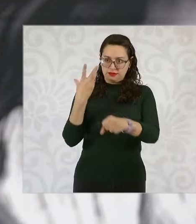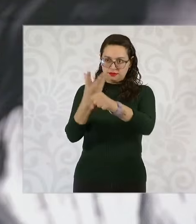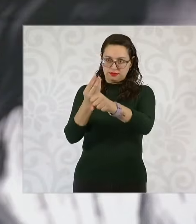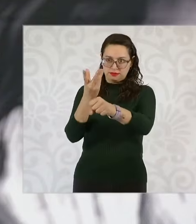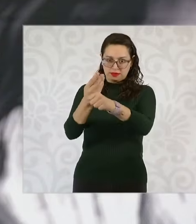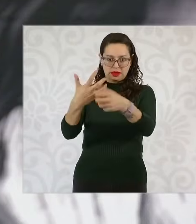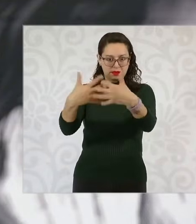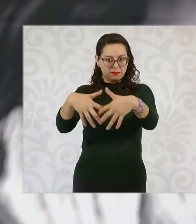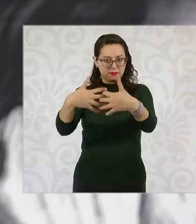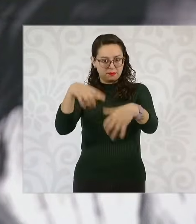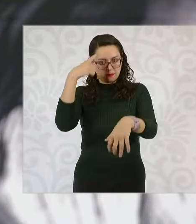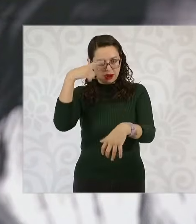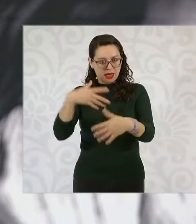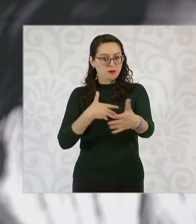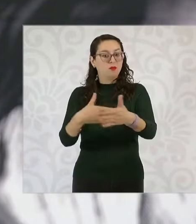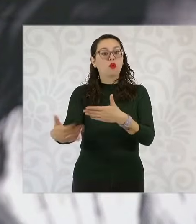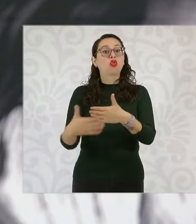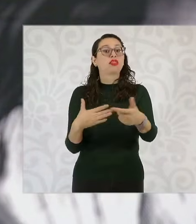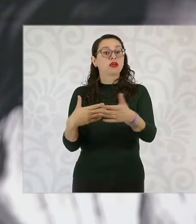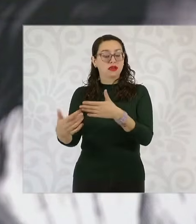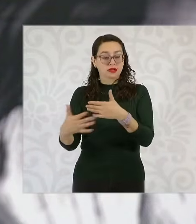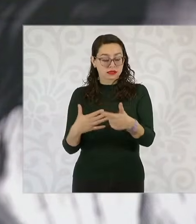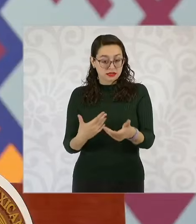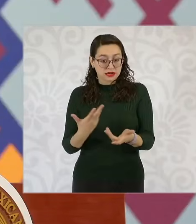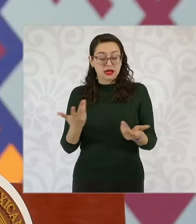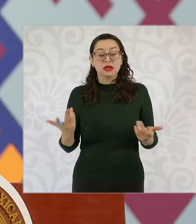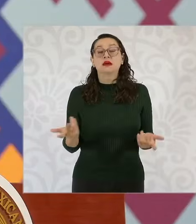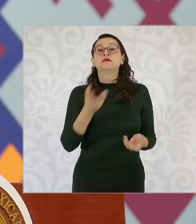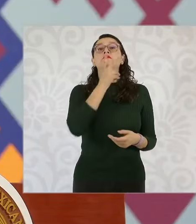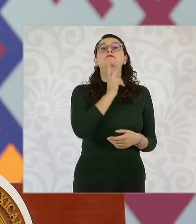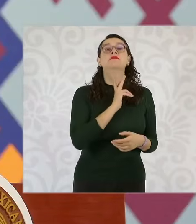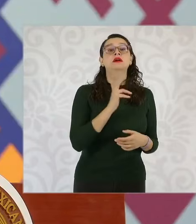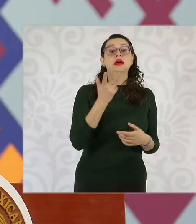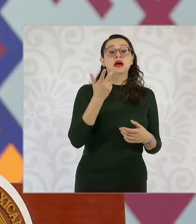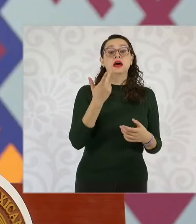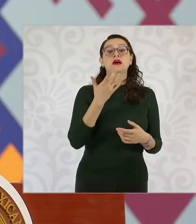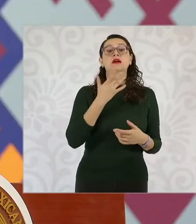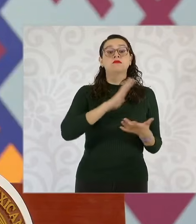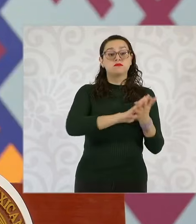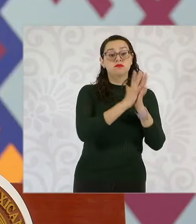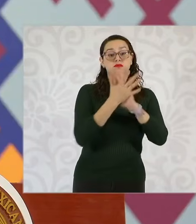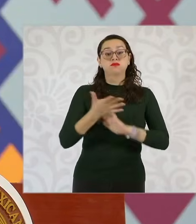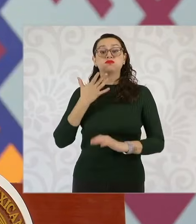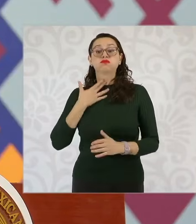30,000 barriles diarios de componentes de gasolina que son los que se le pone a la gasolina para que